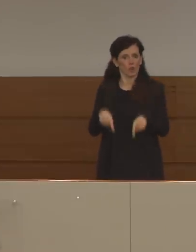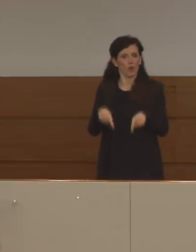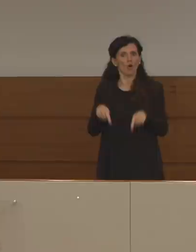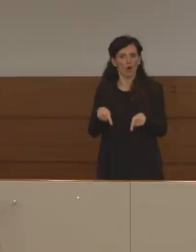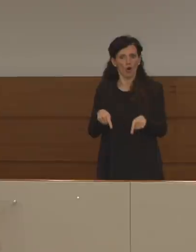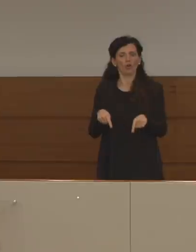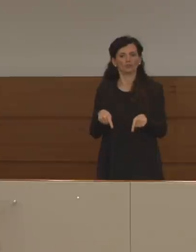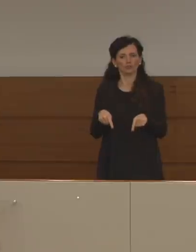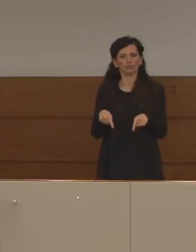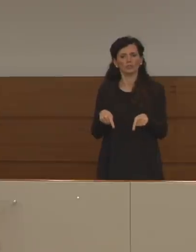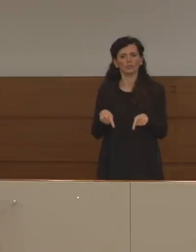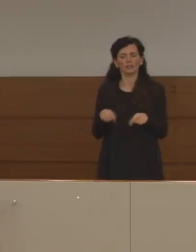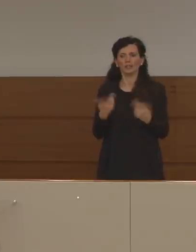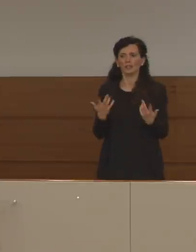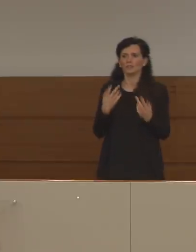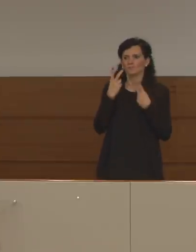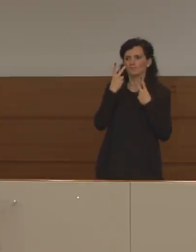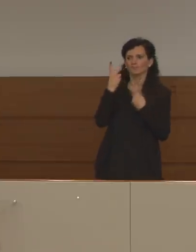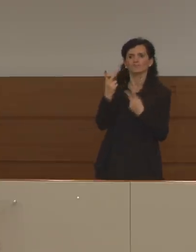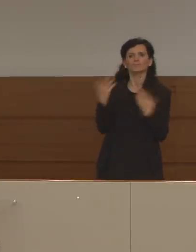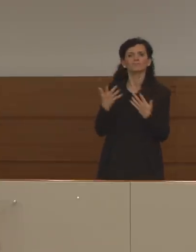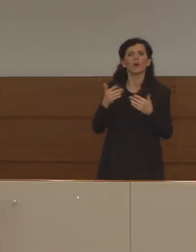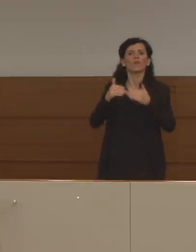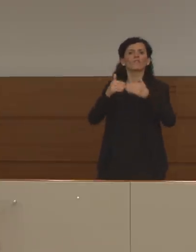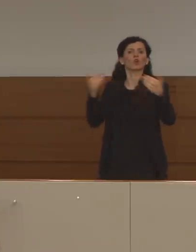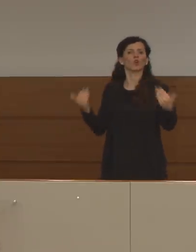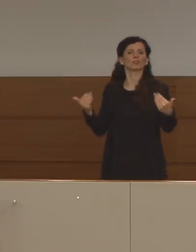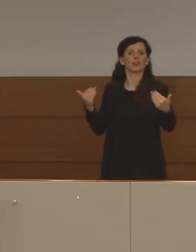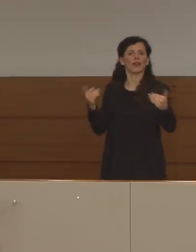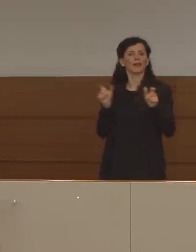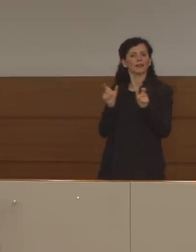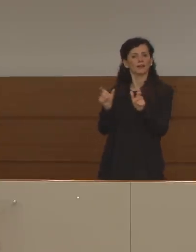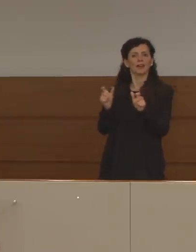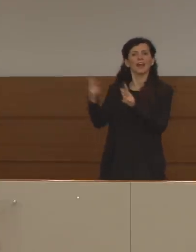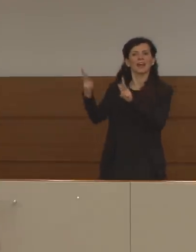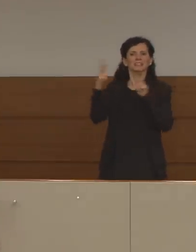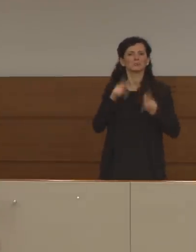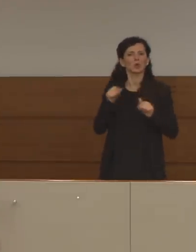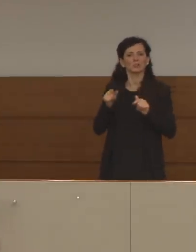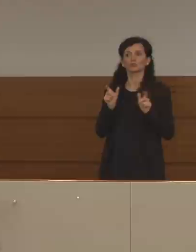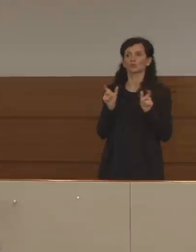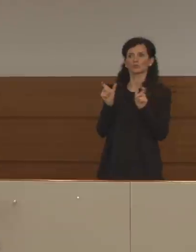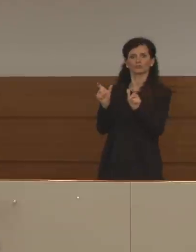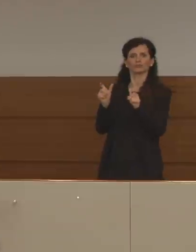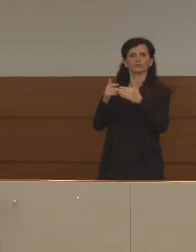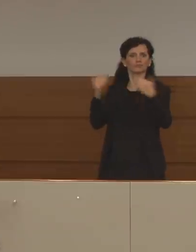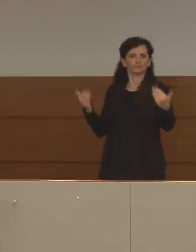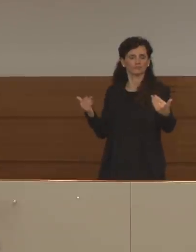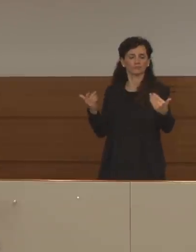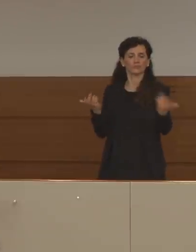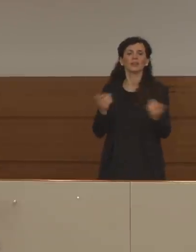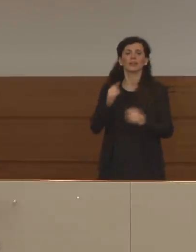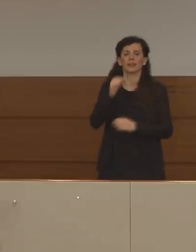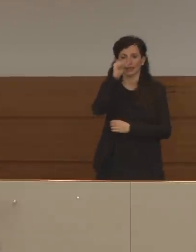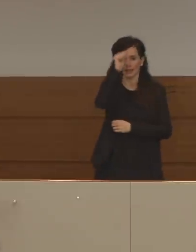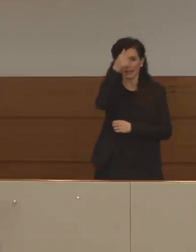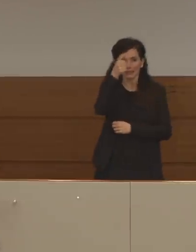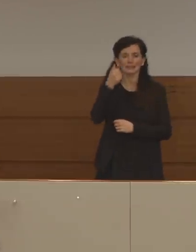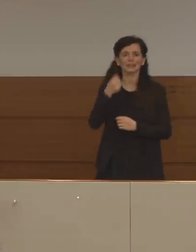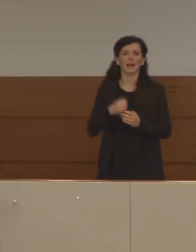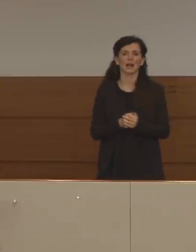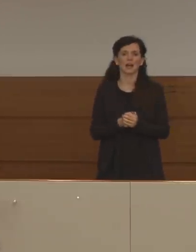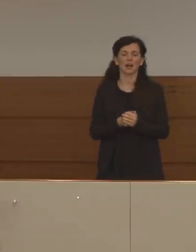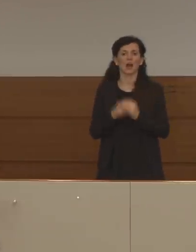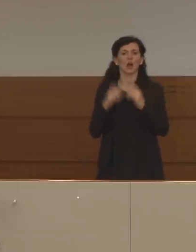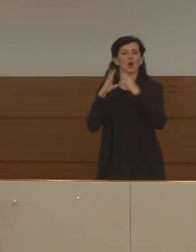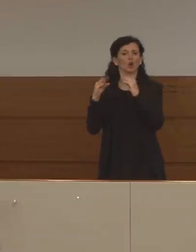chiusura delle frontiere all'esportazione, l'India, la Romania,